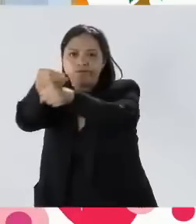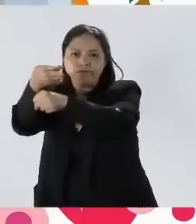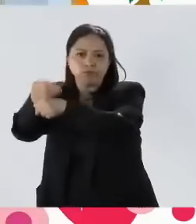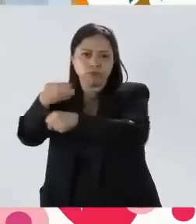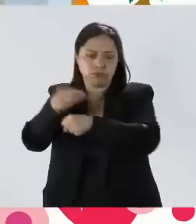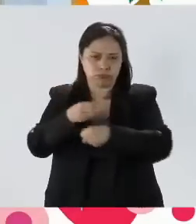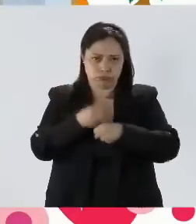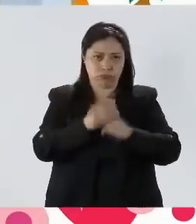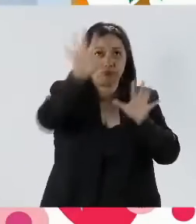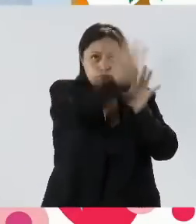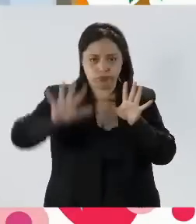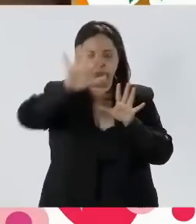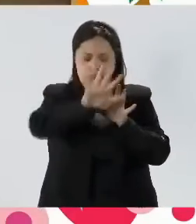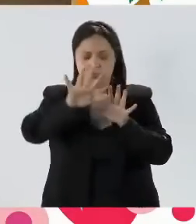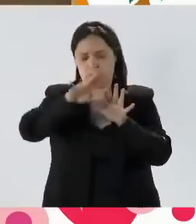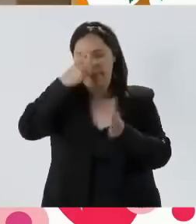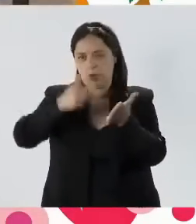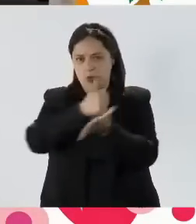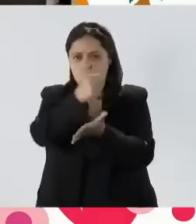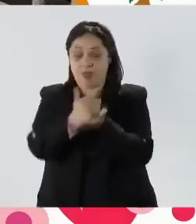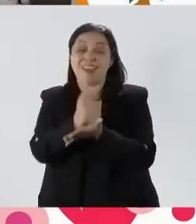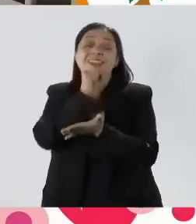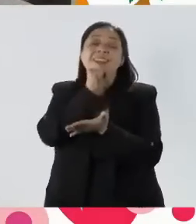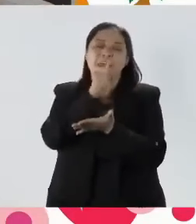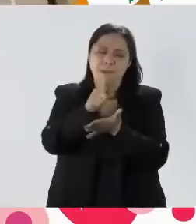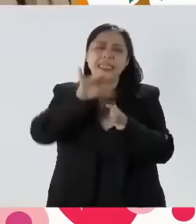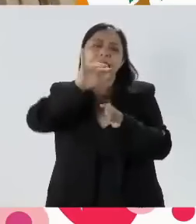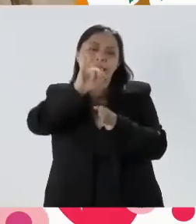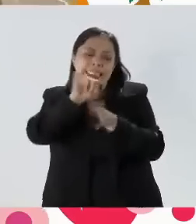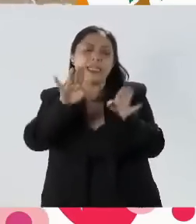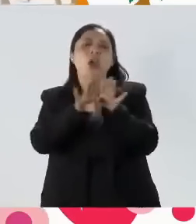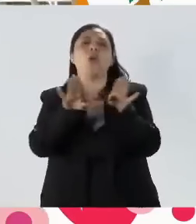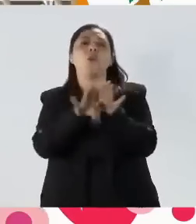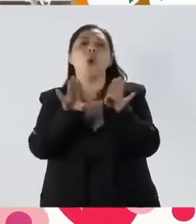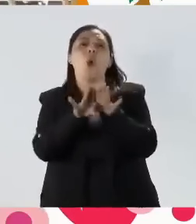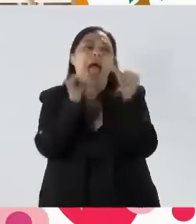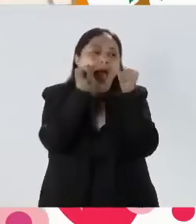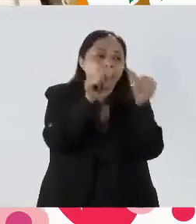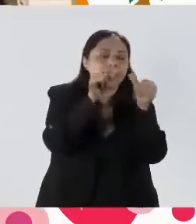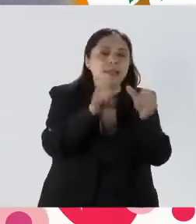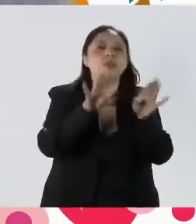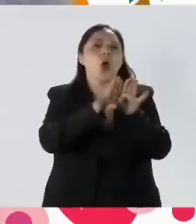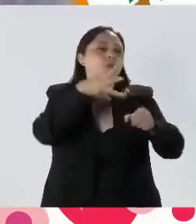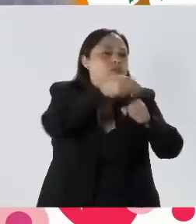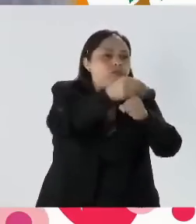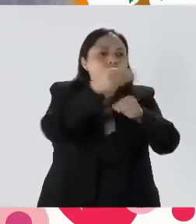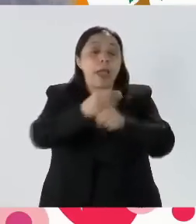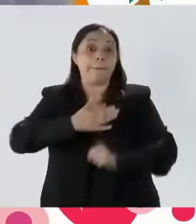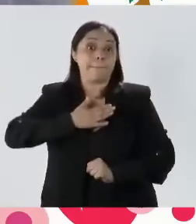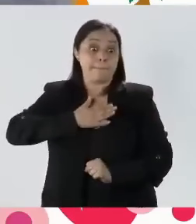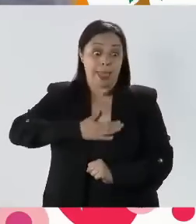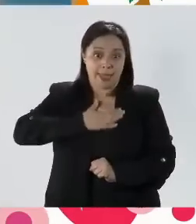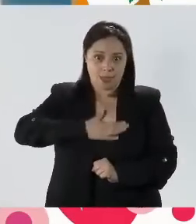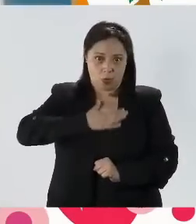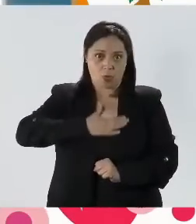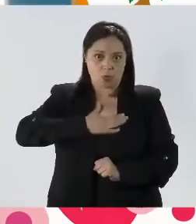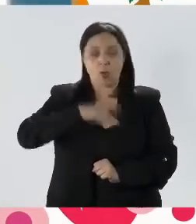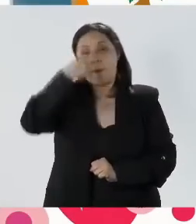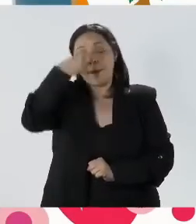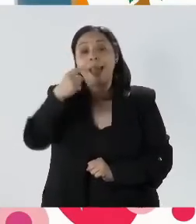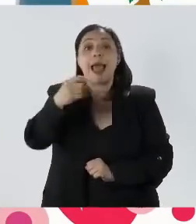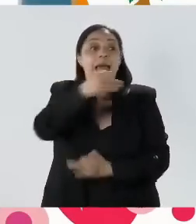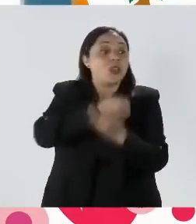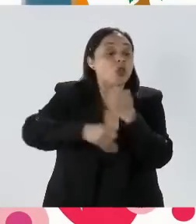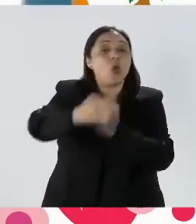renovación física que va desde atender los baños hasta que todas las escuelas tengan techumbres